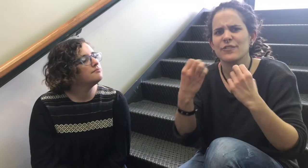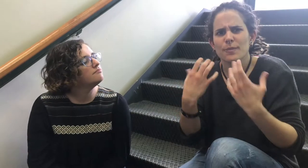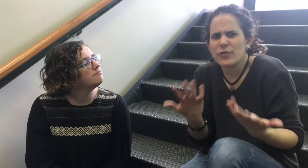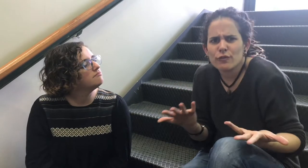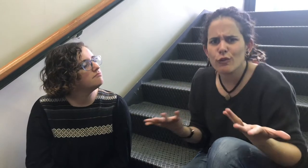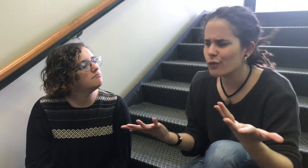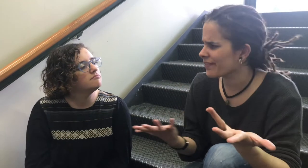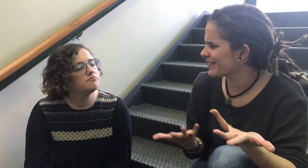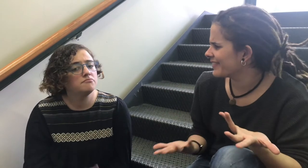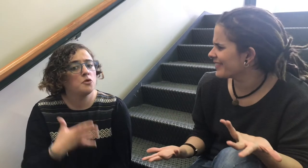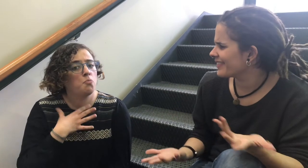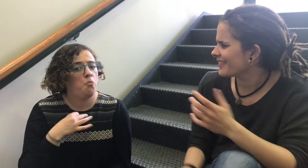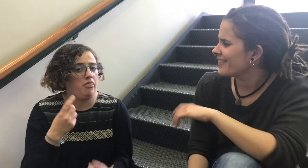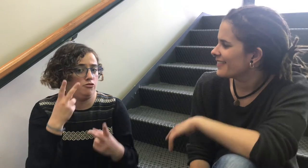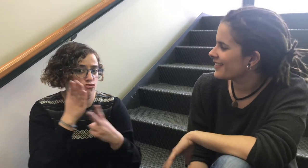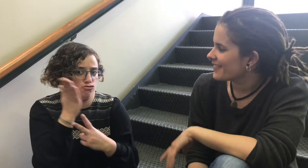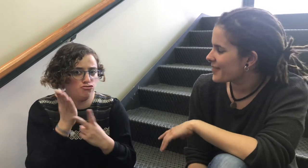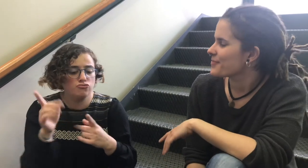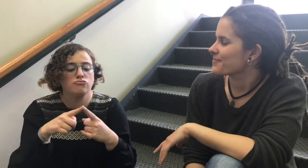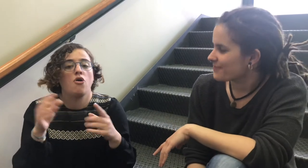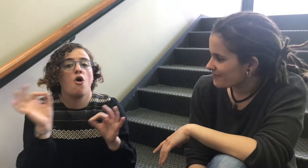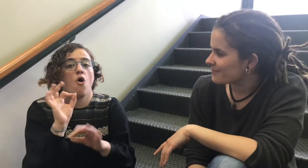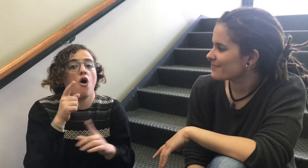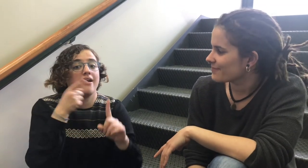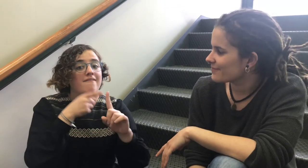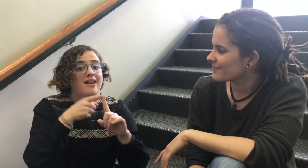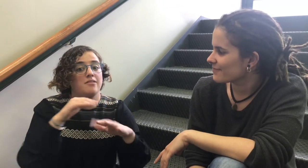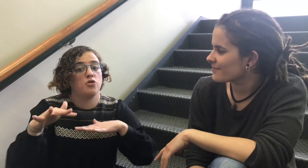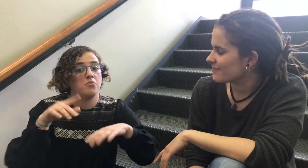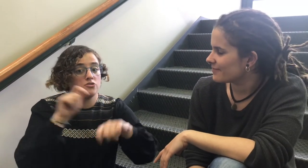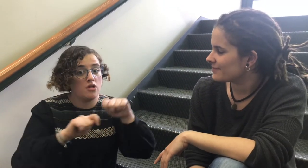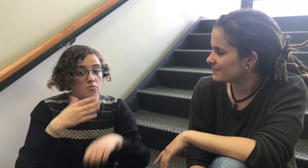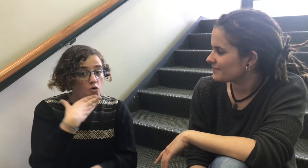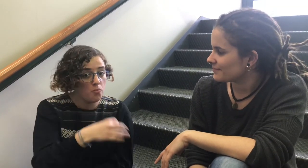¿Dónde puedo informarme del CEJS? Es posible a través de dos formas: La primera a través del referente autonómico juvenil dentro del movimiento asociativo,